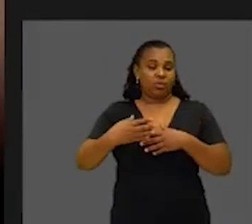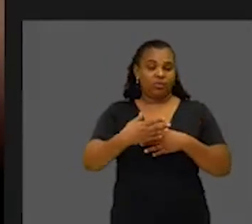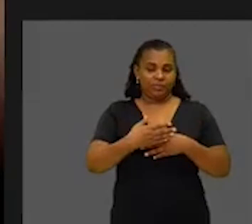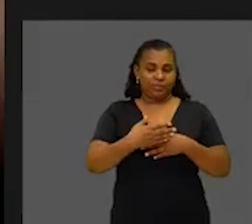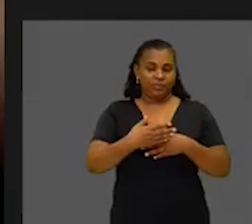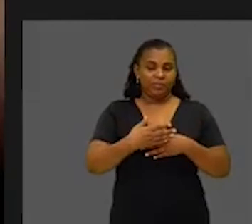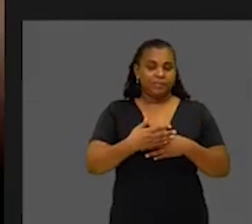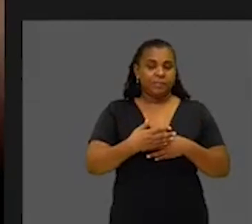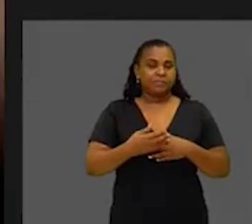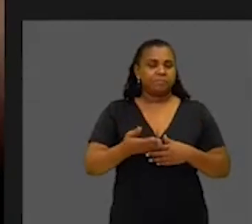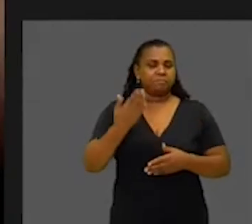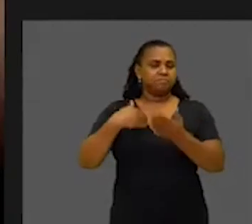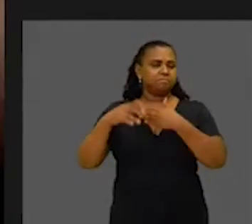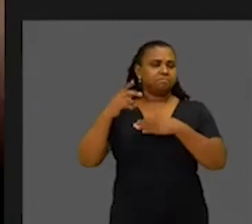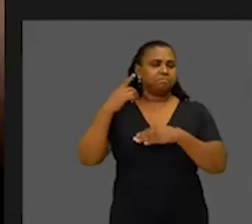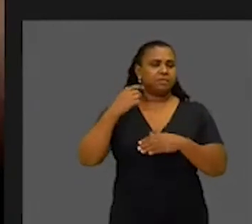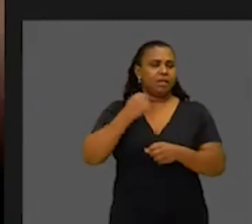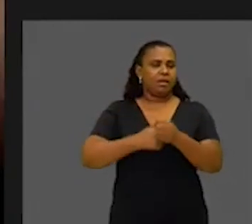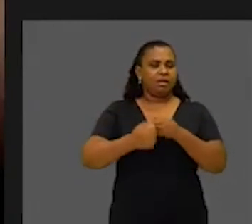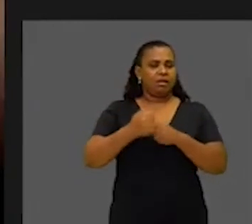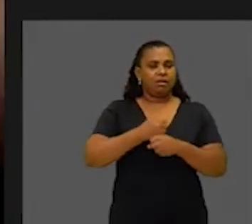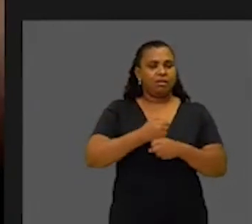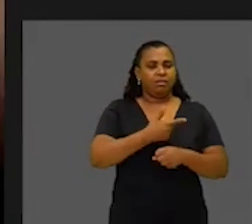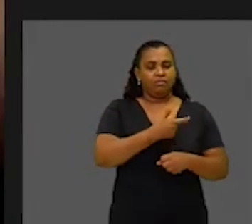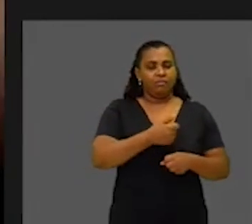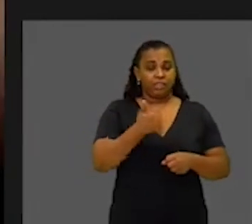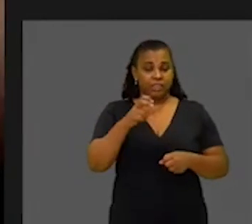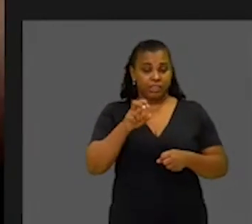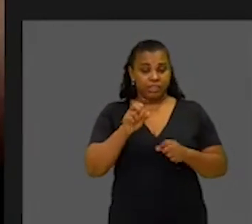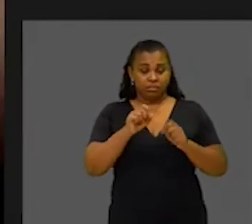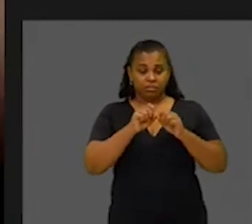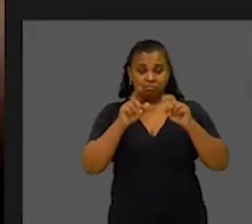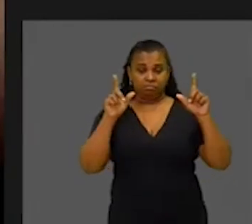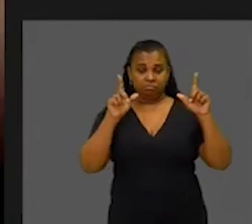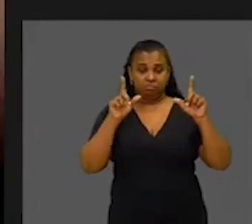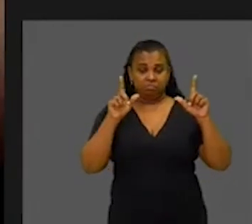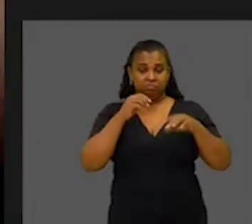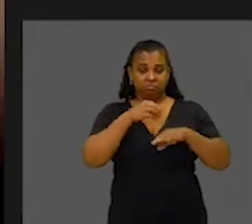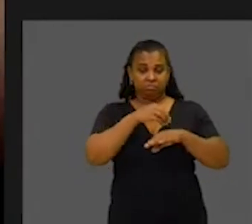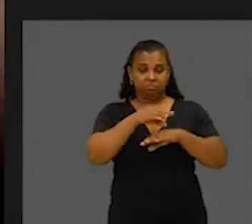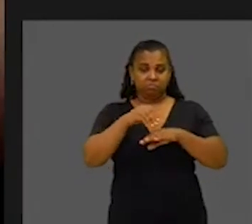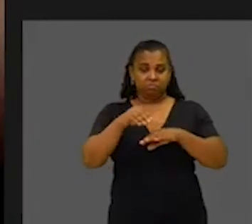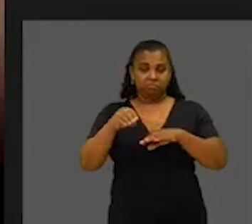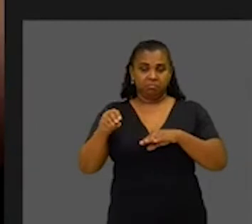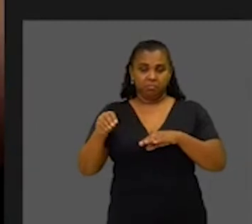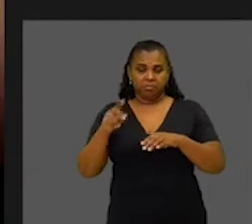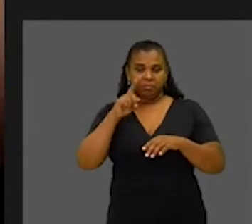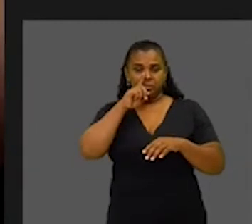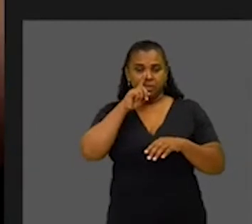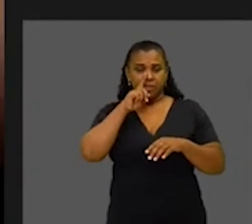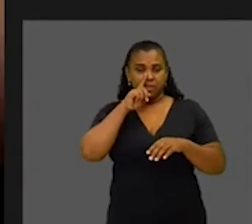lá em 2015 eu já alertava para todos os riscos e consequências de um forte financiamento público de